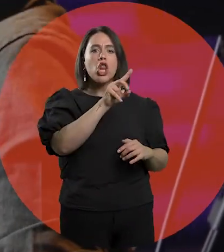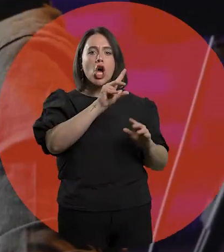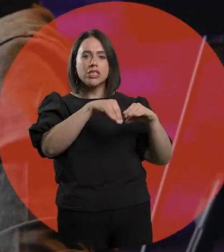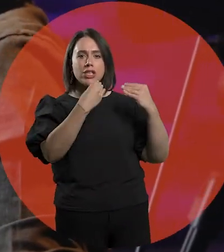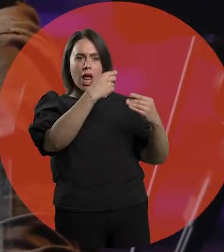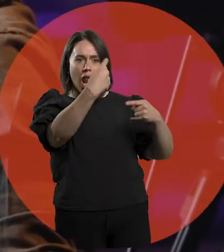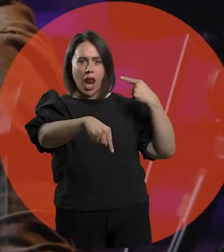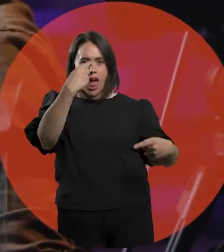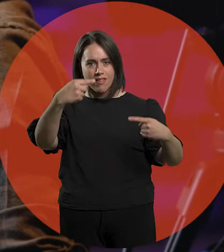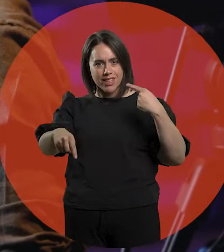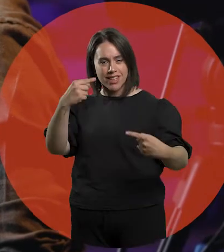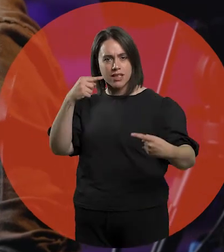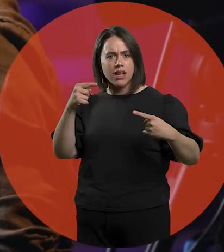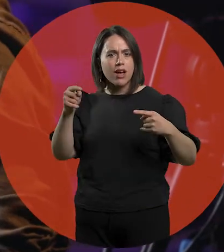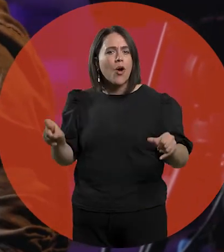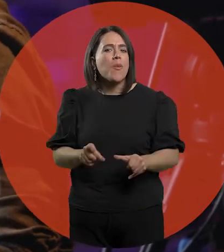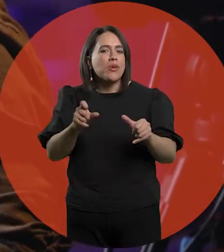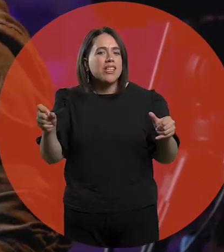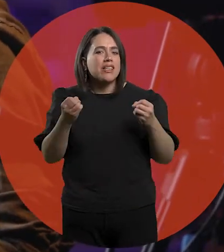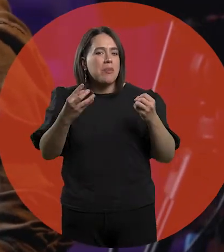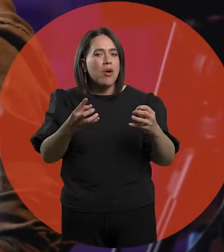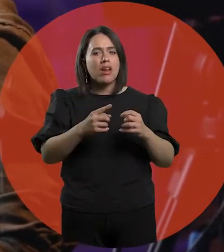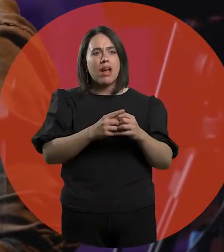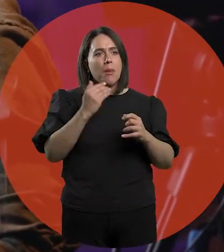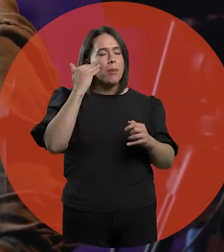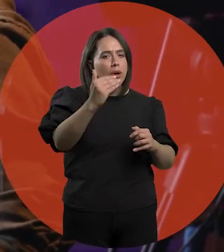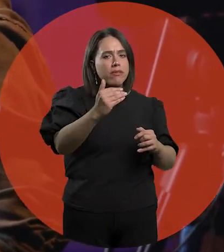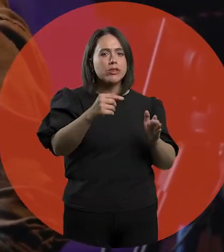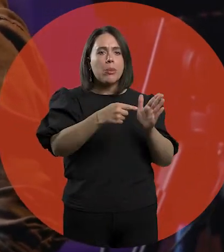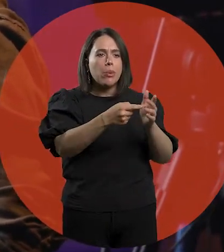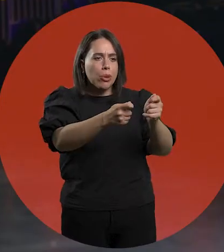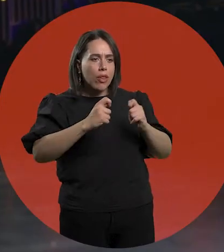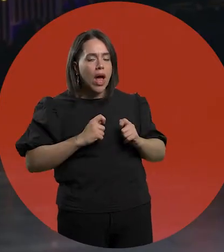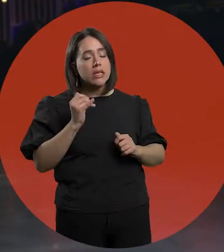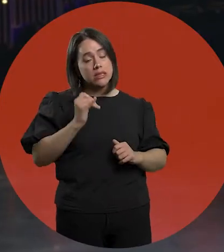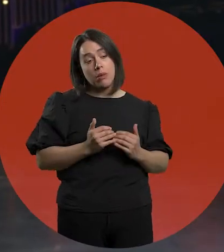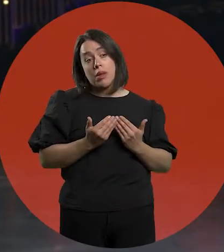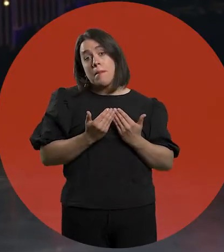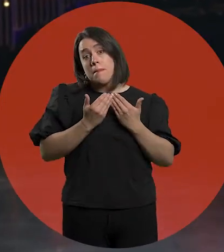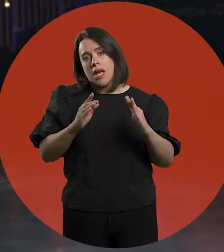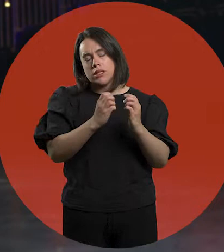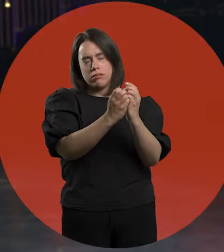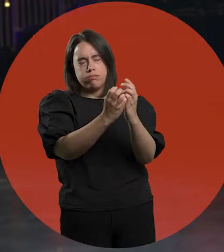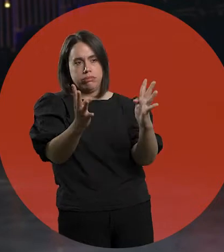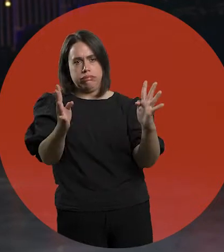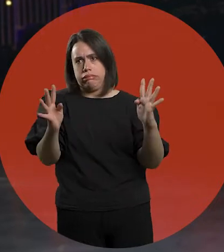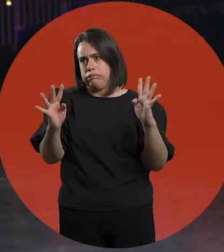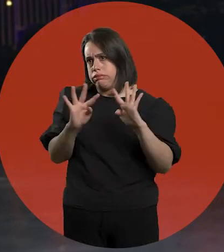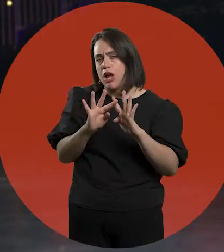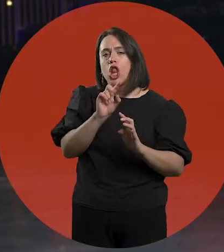¿Cómo es cumplir con todas esas expectativas? Sí, al principio, doce personas, doce personalidades,